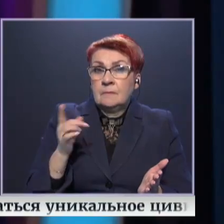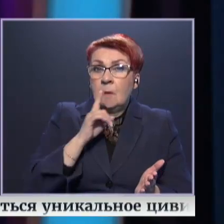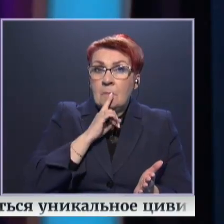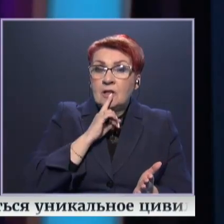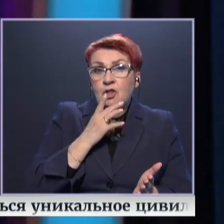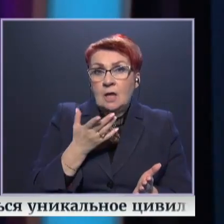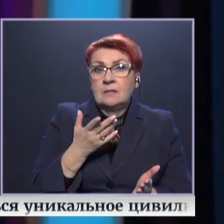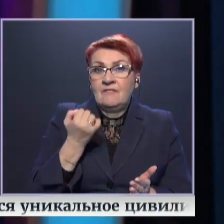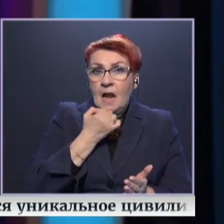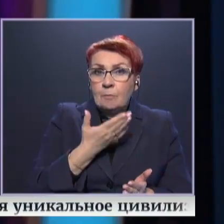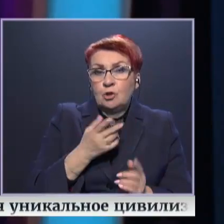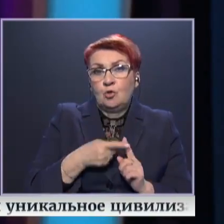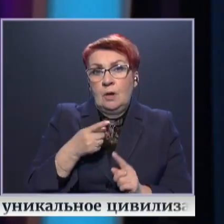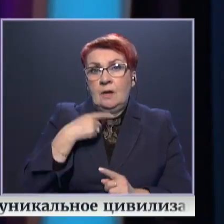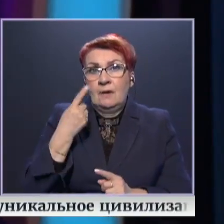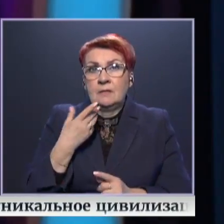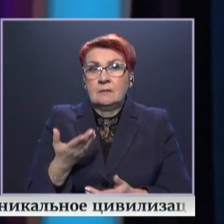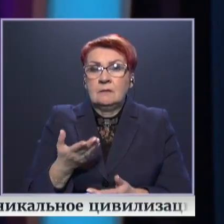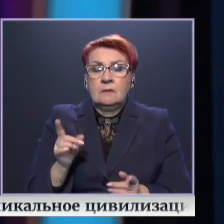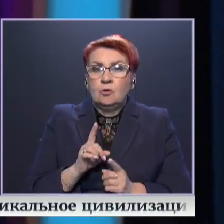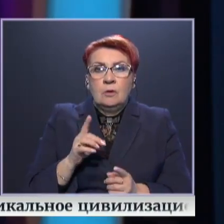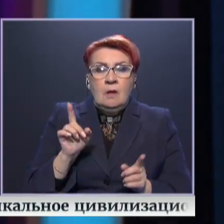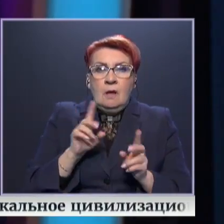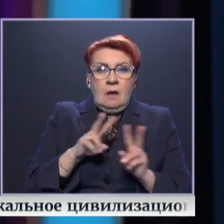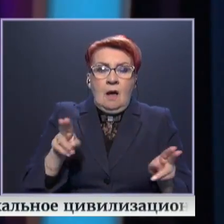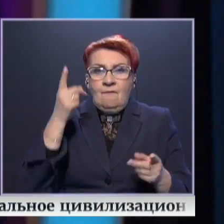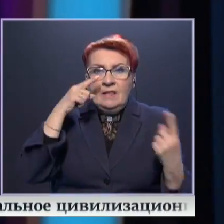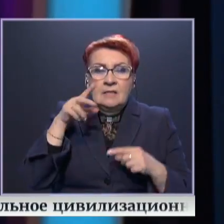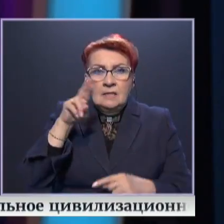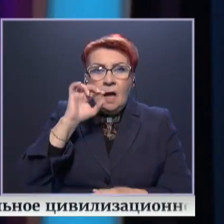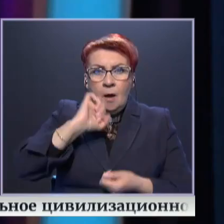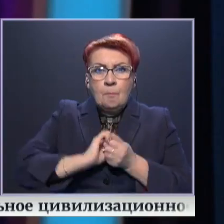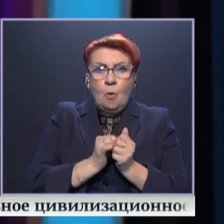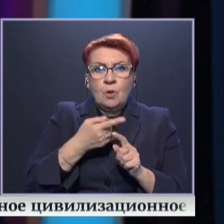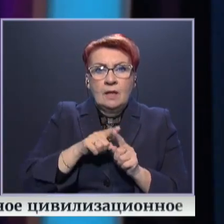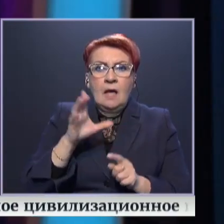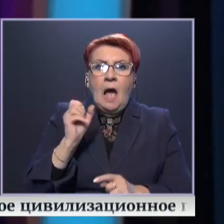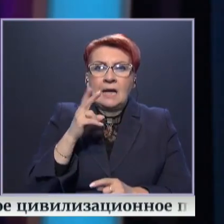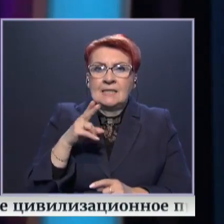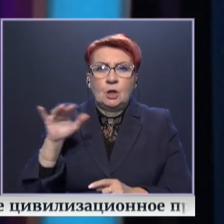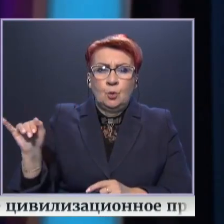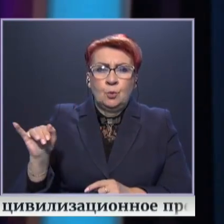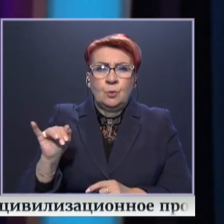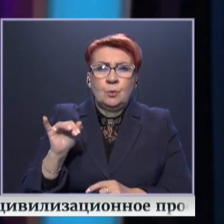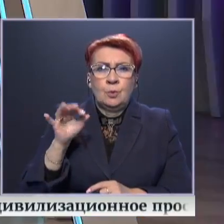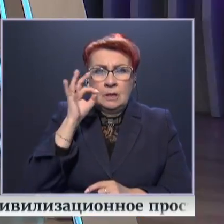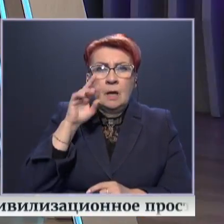просто рассказываете кажется чем-то фантастичным но я кстати помню Я помню эту акцию Я помню что там кто-то